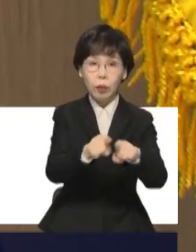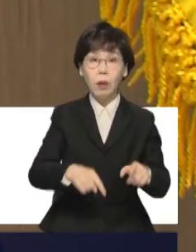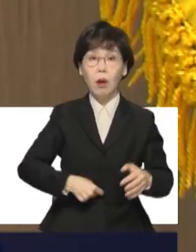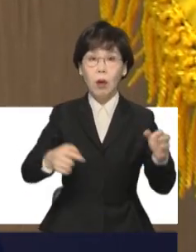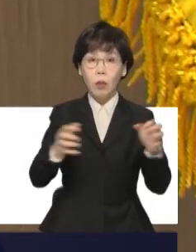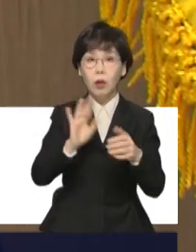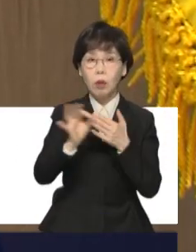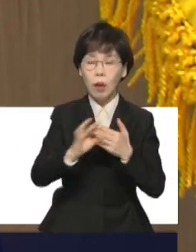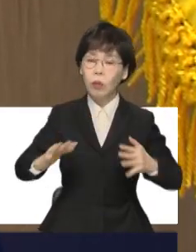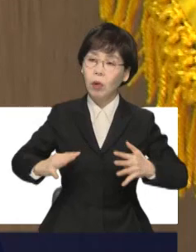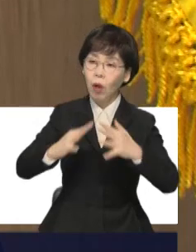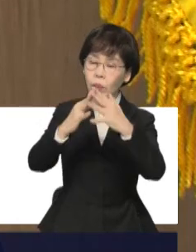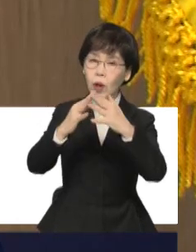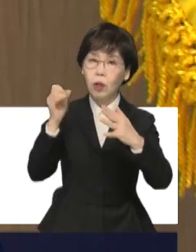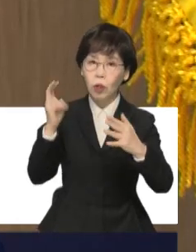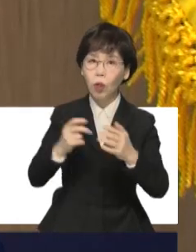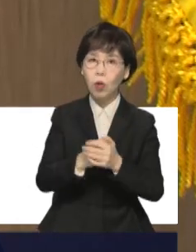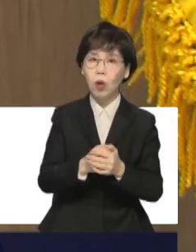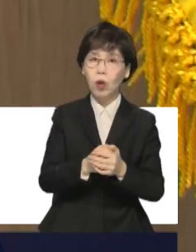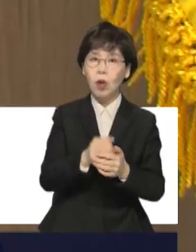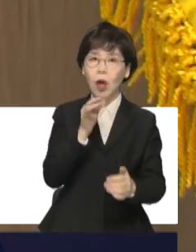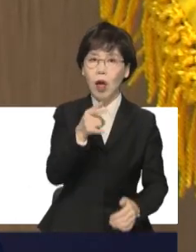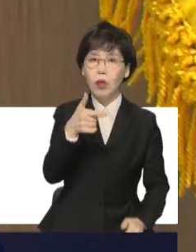협력한다면 건설과 에너지 인프라,